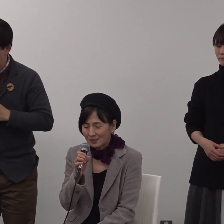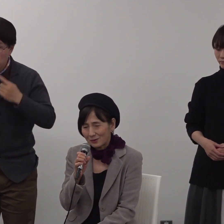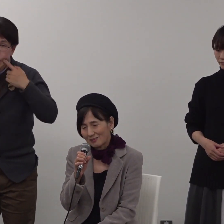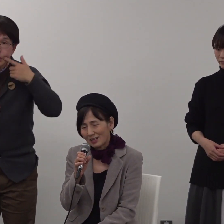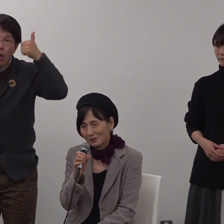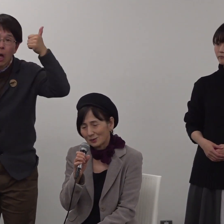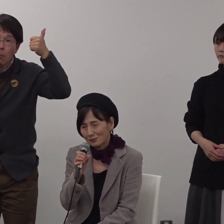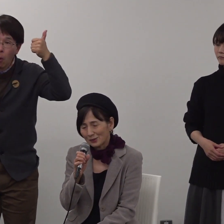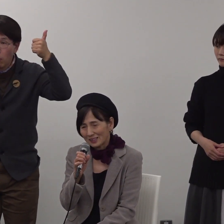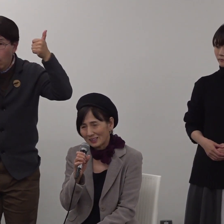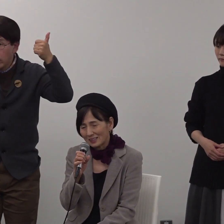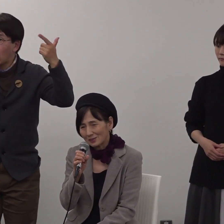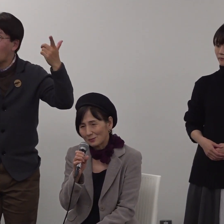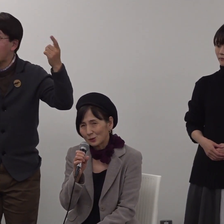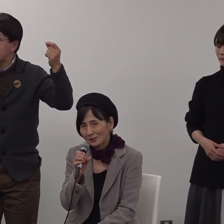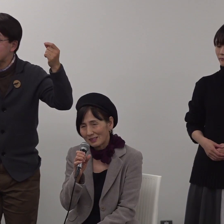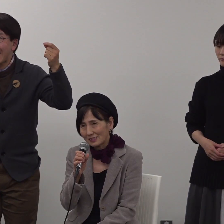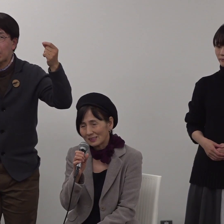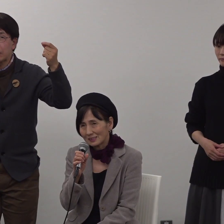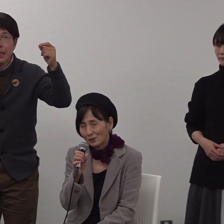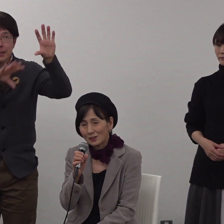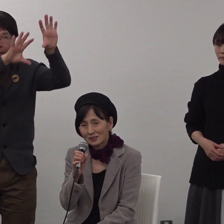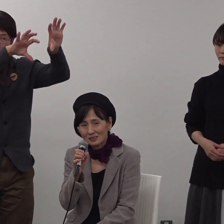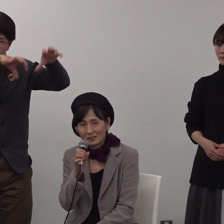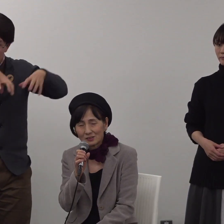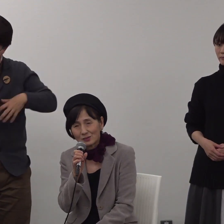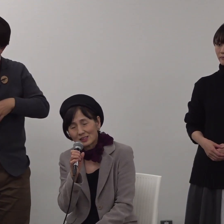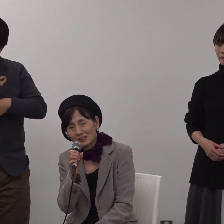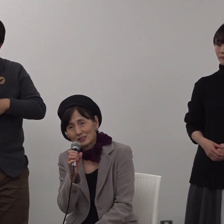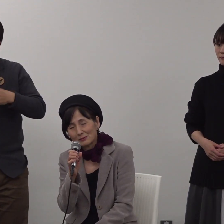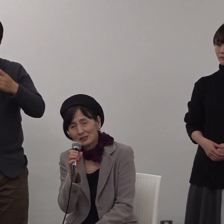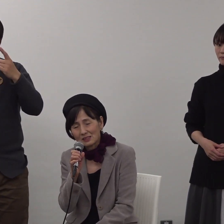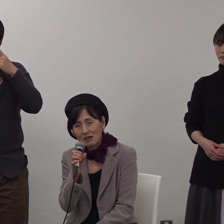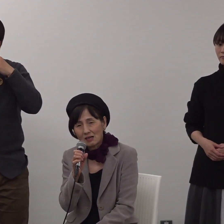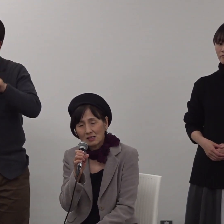これは この病気だなと思って障害者手帳 をいただきました